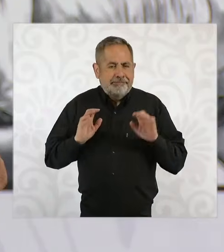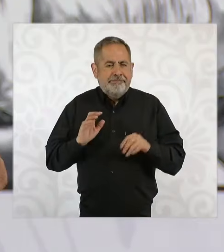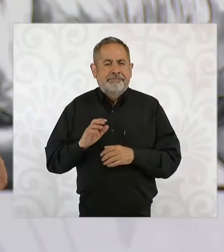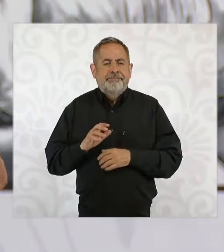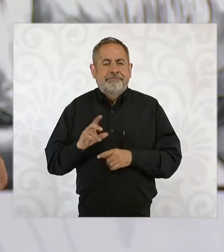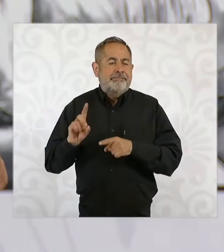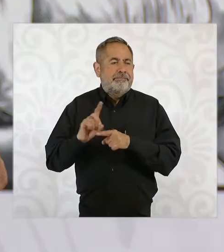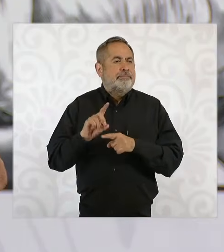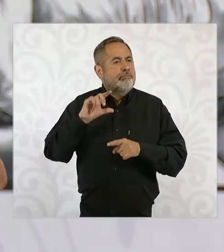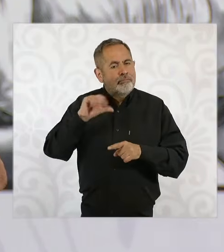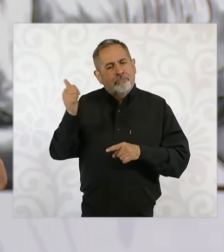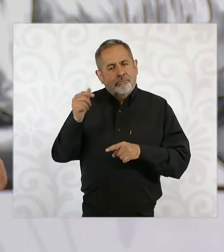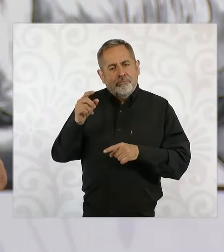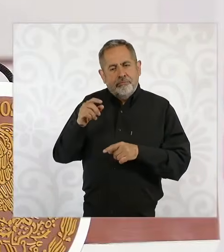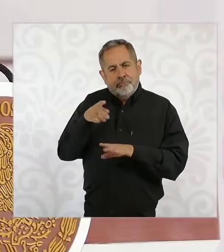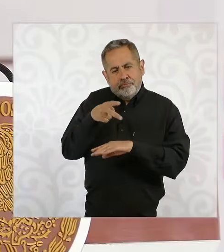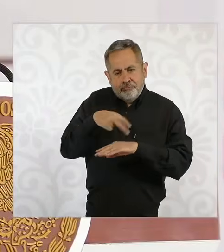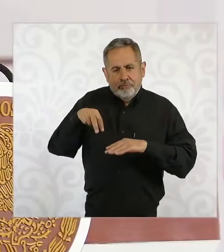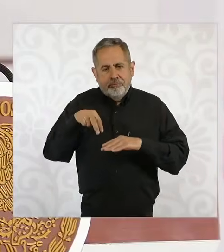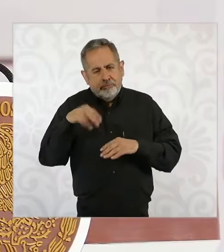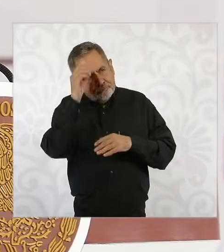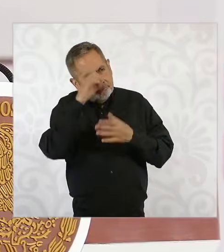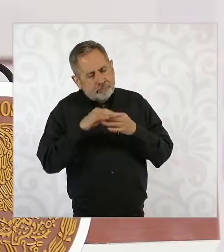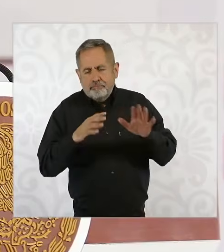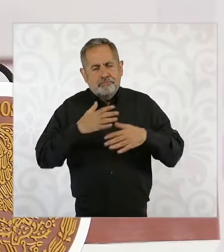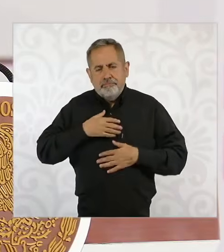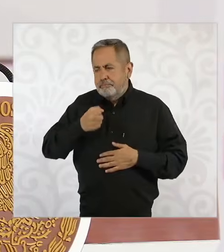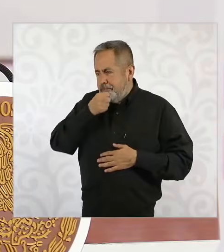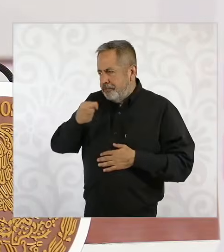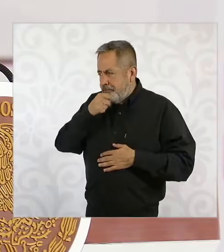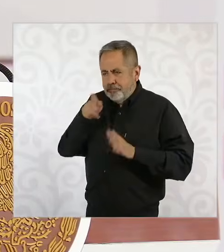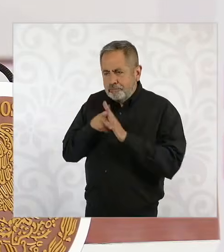desde otro punto de vista, pues son los propios periodistas los que tienen que tomar la decisión.